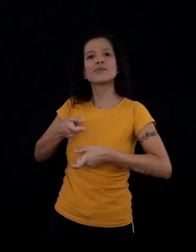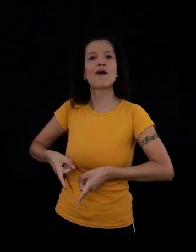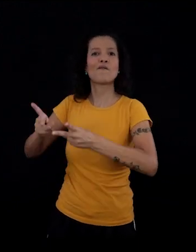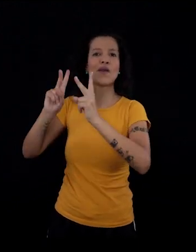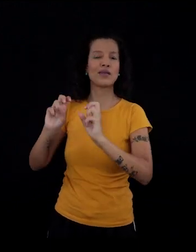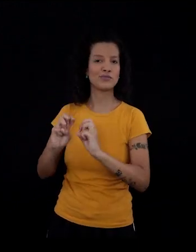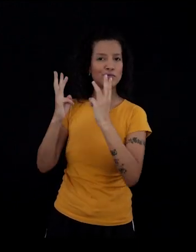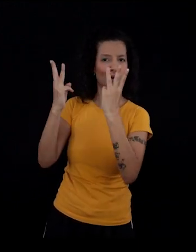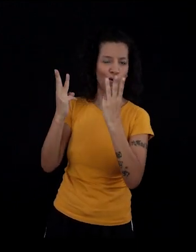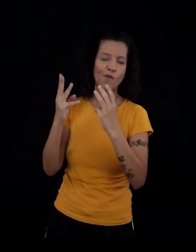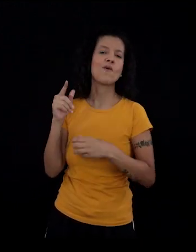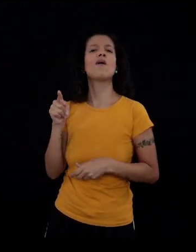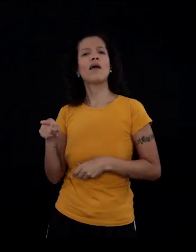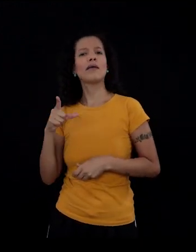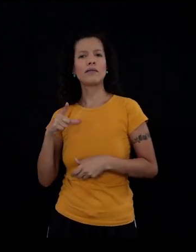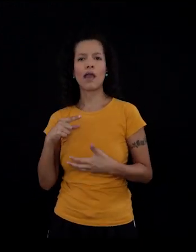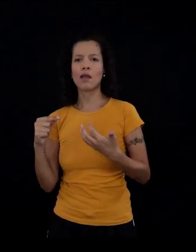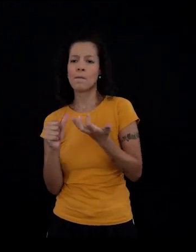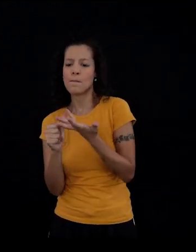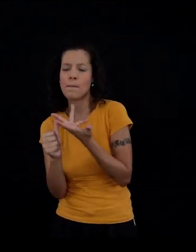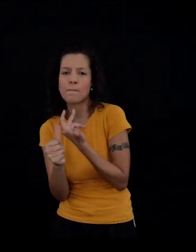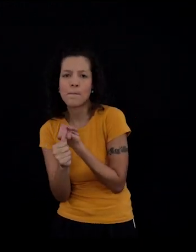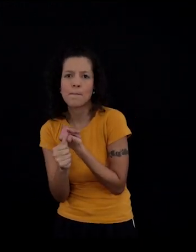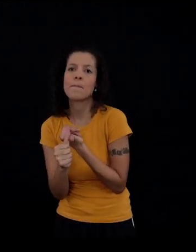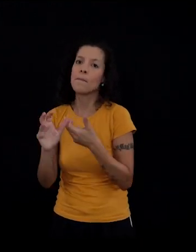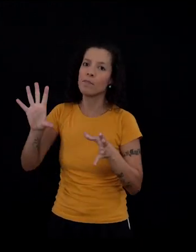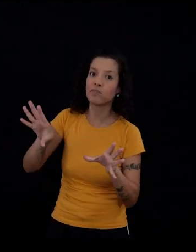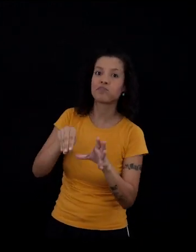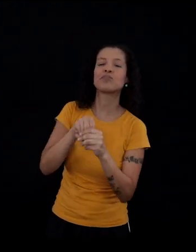onde introduziu todos esses elementos, todos esses instrumentos,